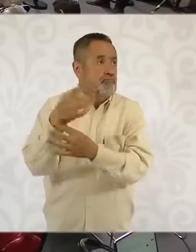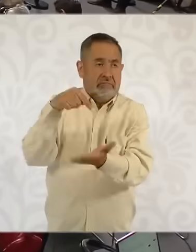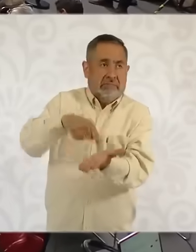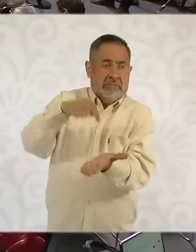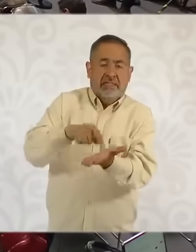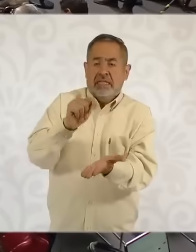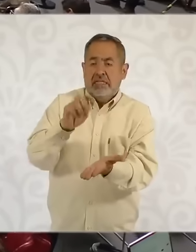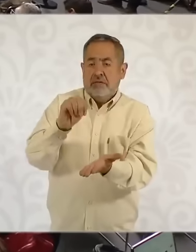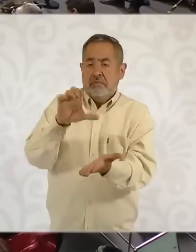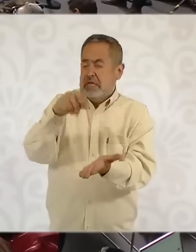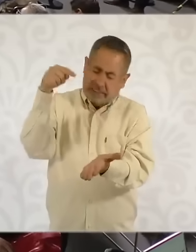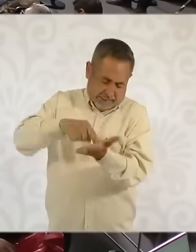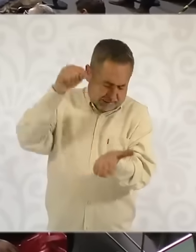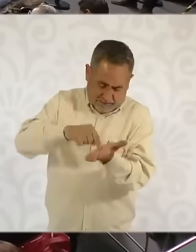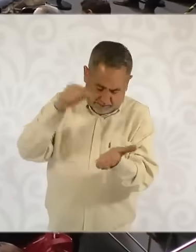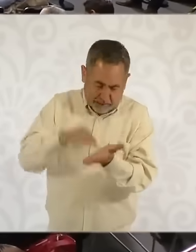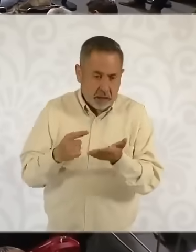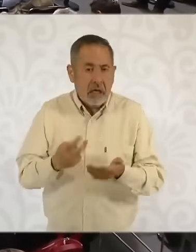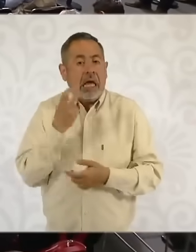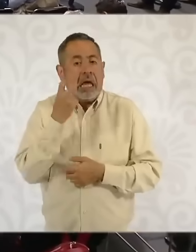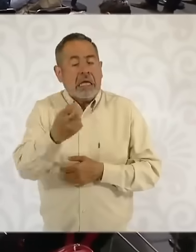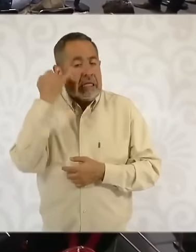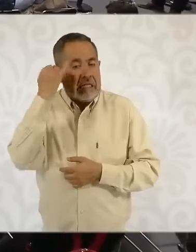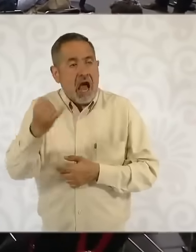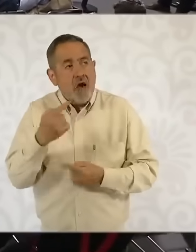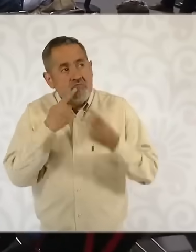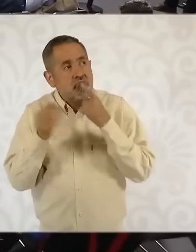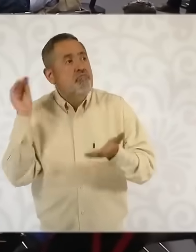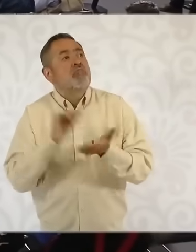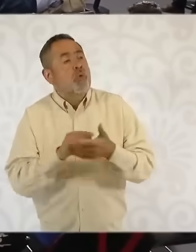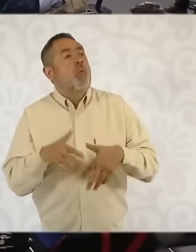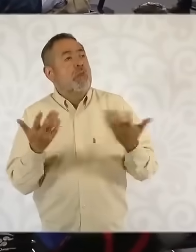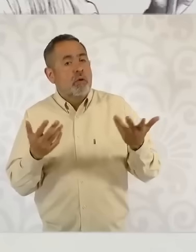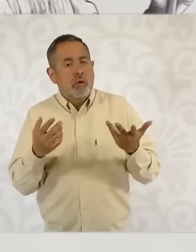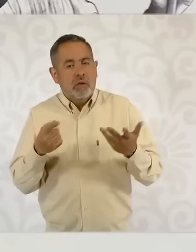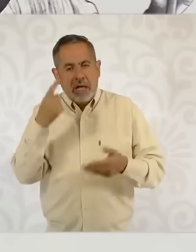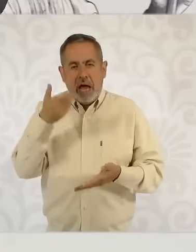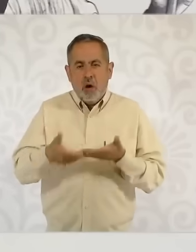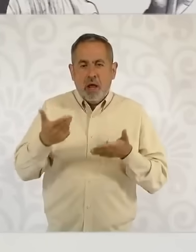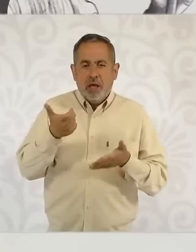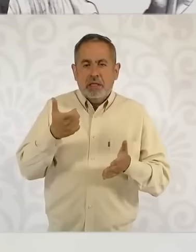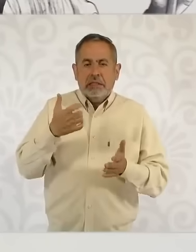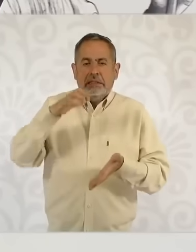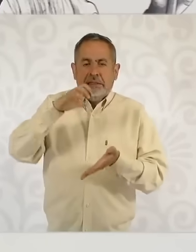el criterio inclusive para fijar eh hasta los descuentos Ahora en el caso de los aranceles para